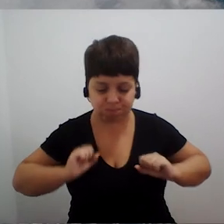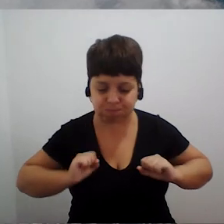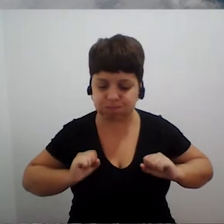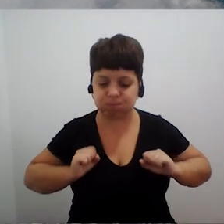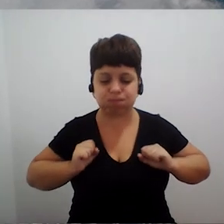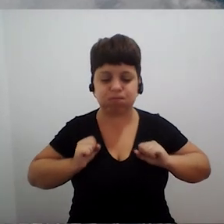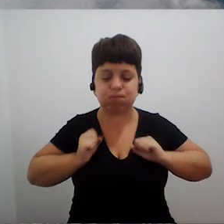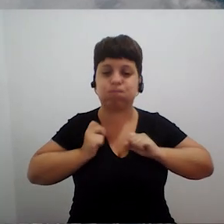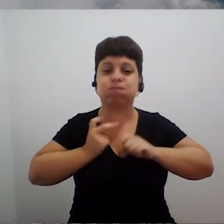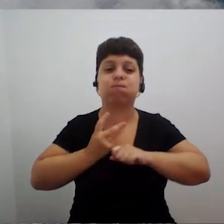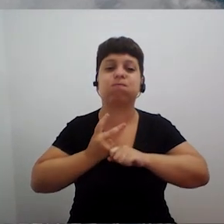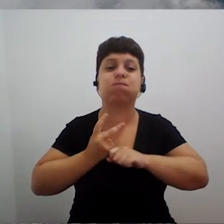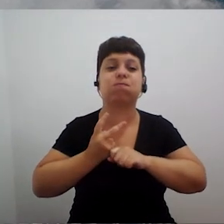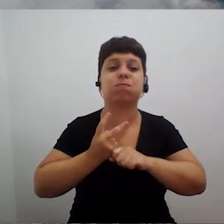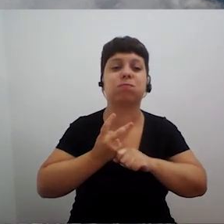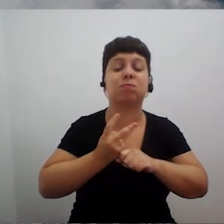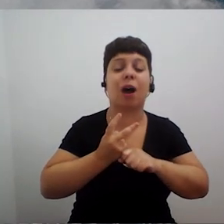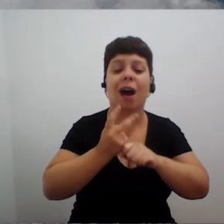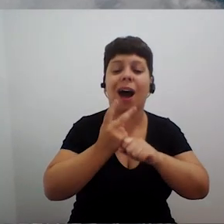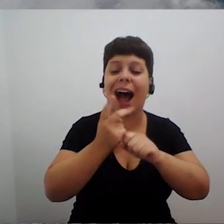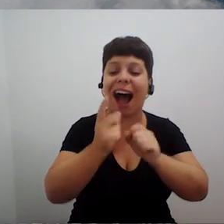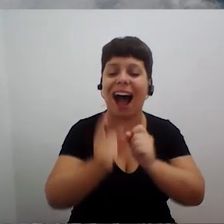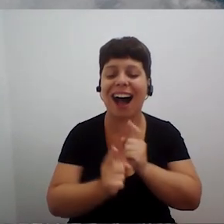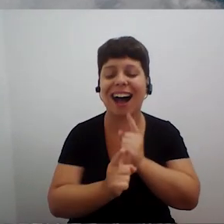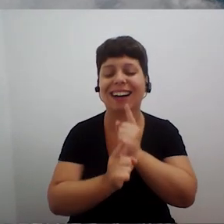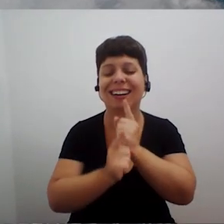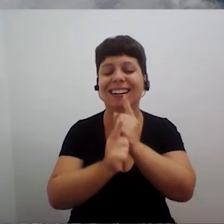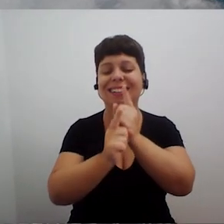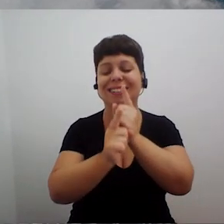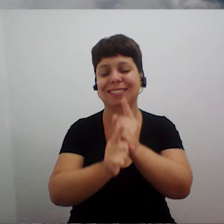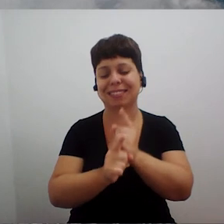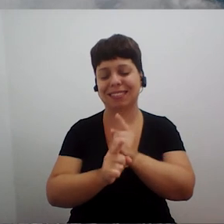Pelo menos vir achar